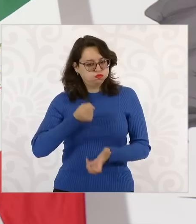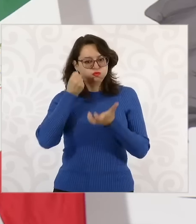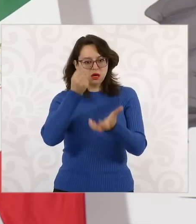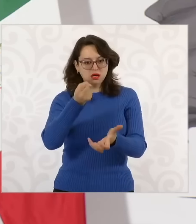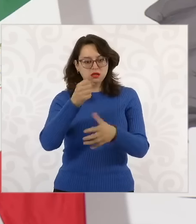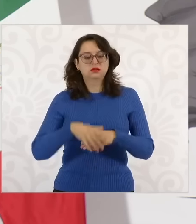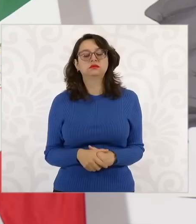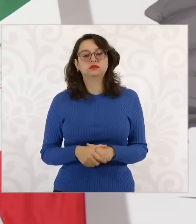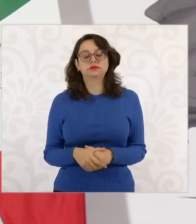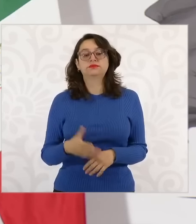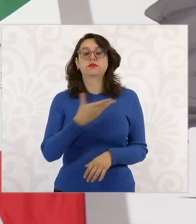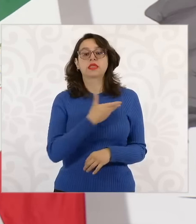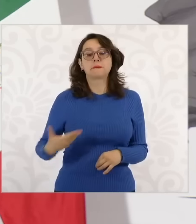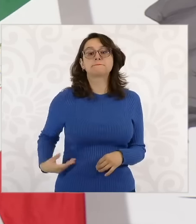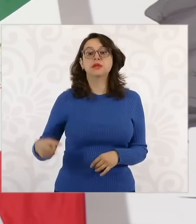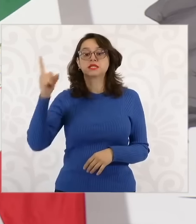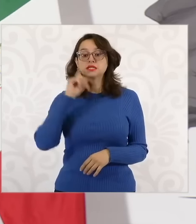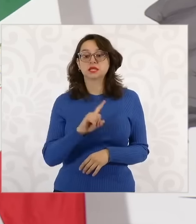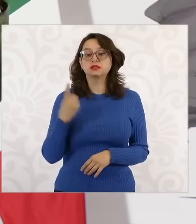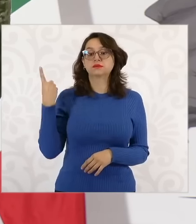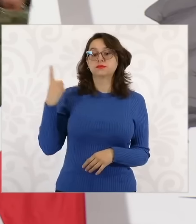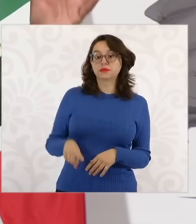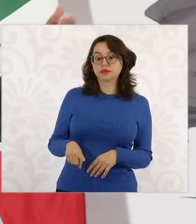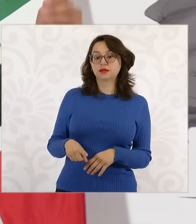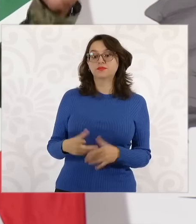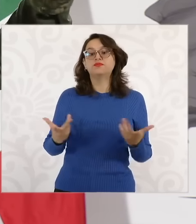La instrucción de la Presidencia de la República fue que en coordinación con IT,